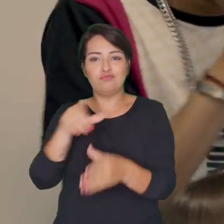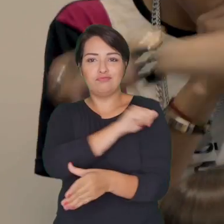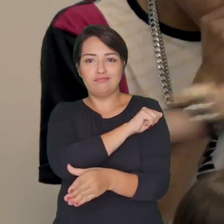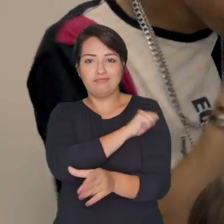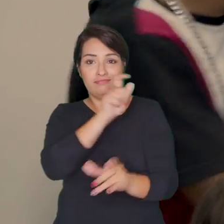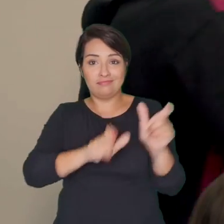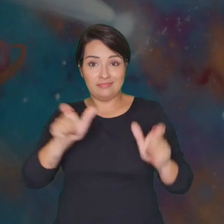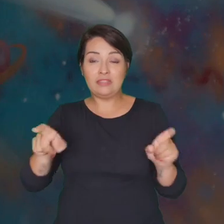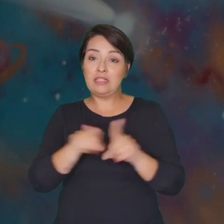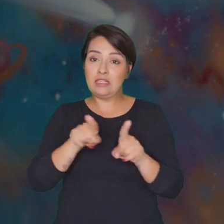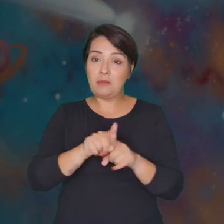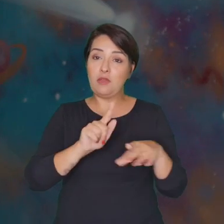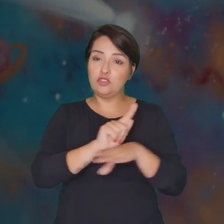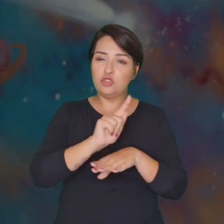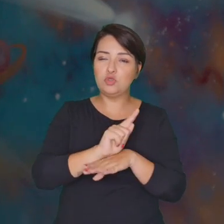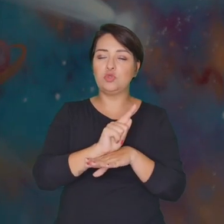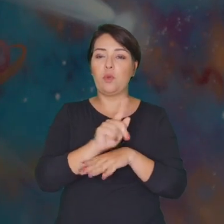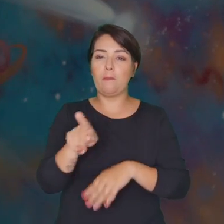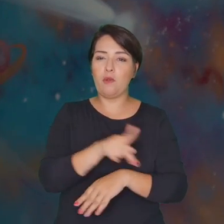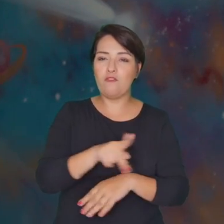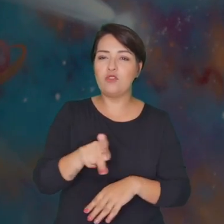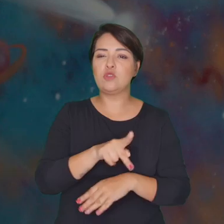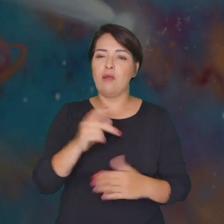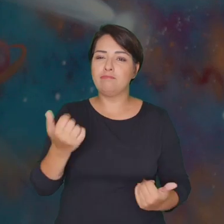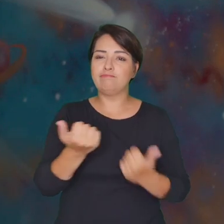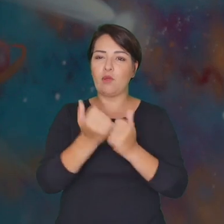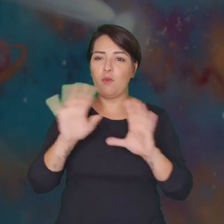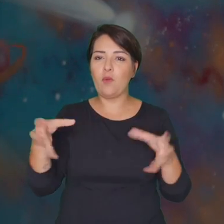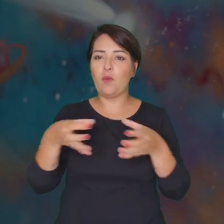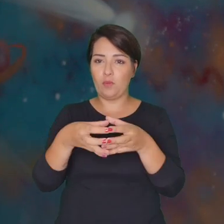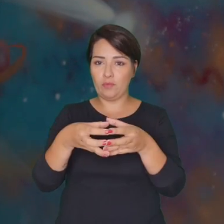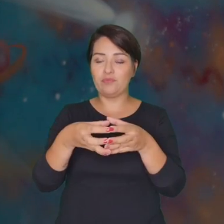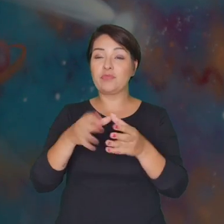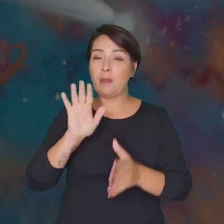mais a equipe, gestores, professores, mas assim, o protagonismo foi